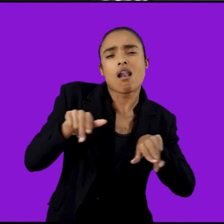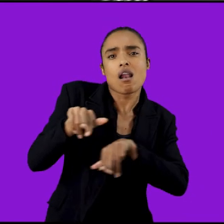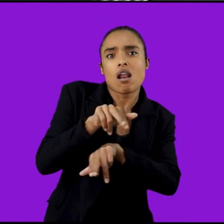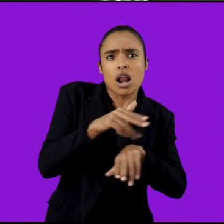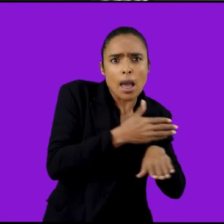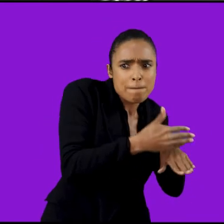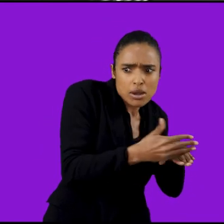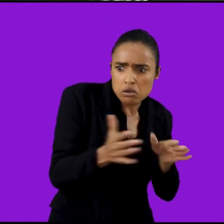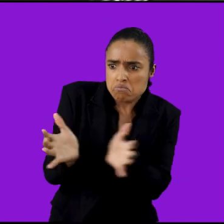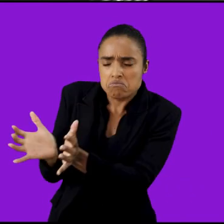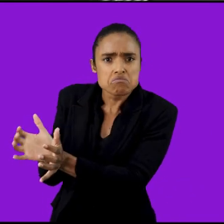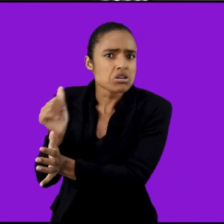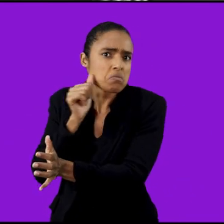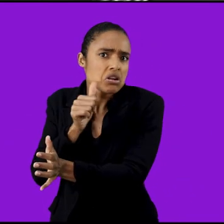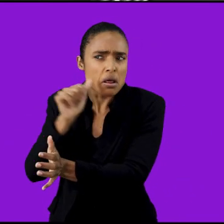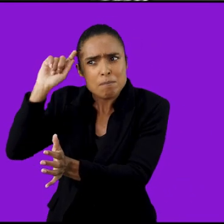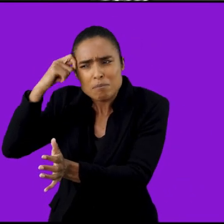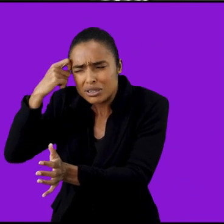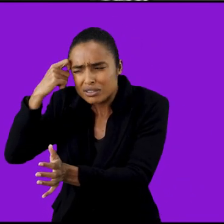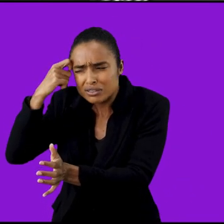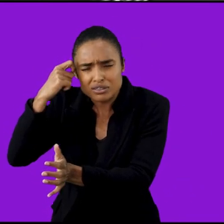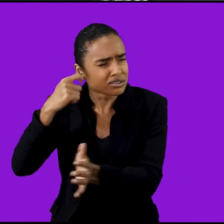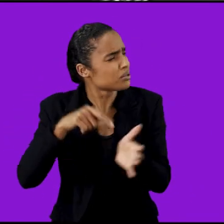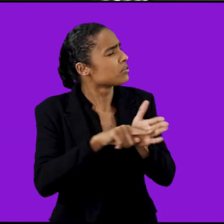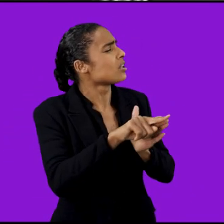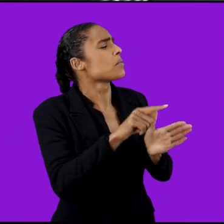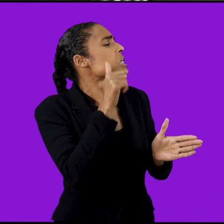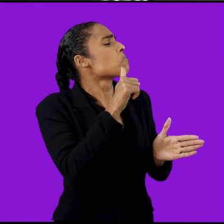Não, bem. Que mulheres que você tá falando entendeu? O ponto de partida das mulheres